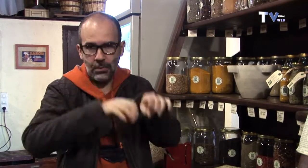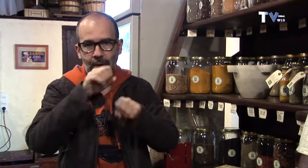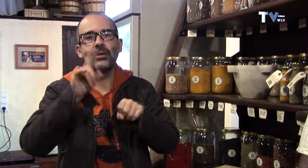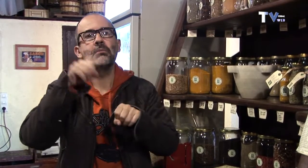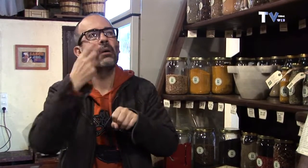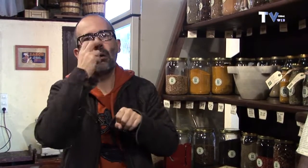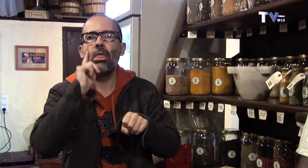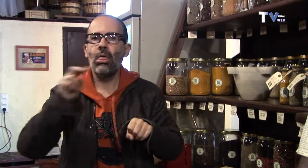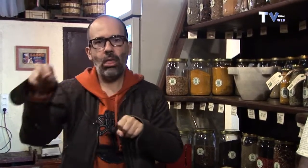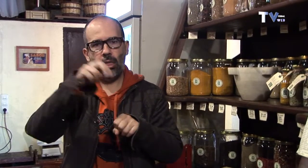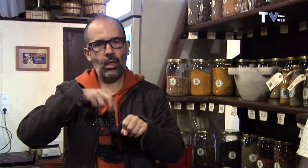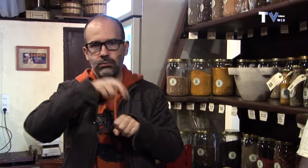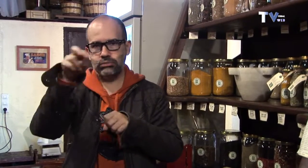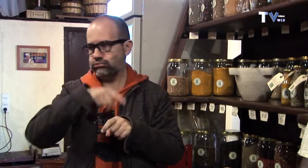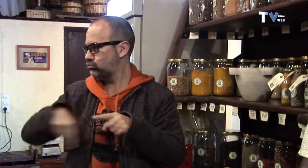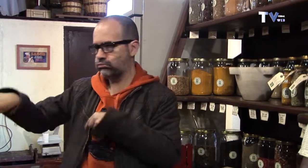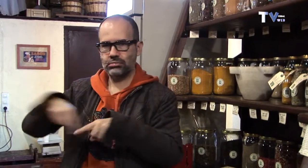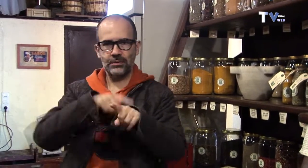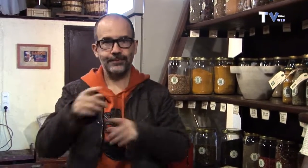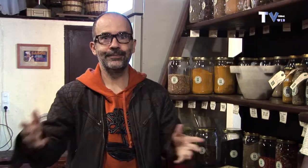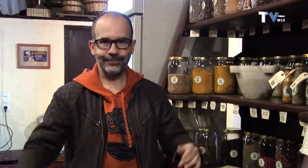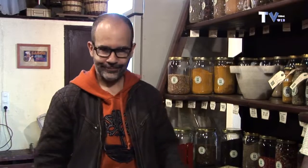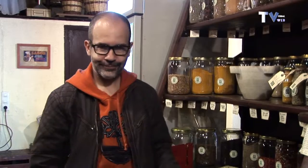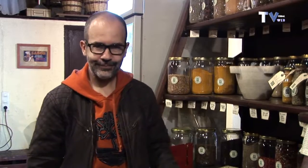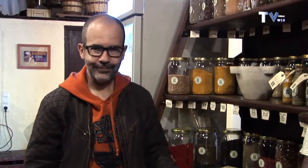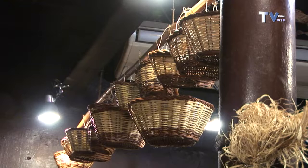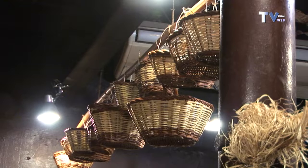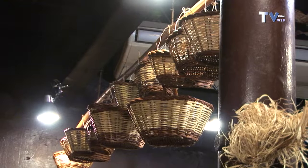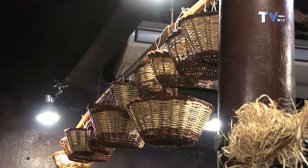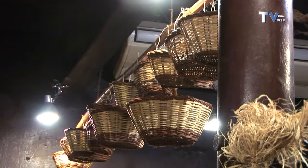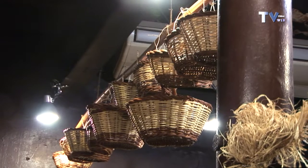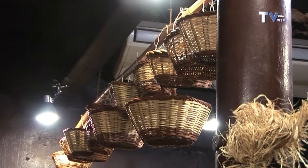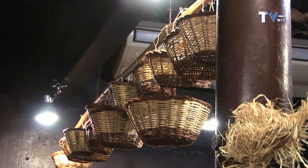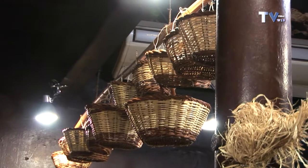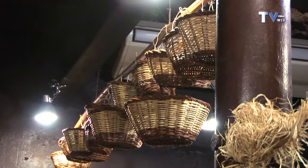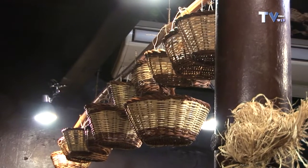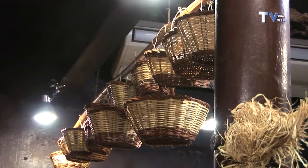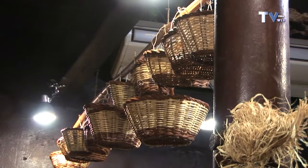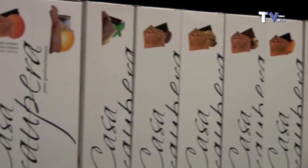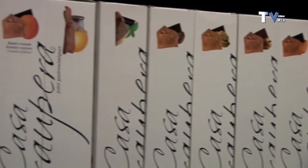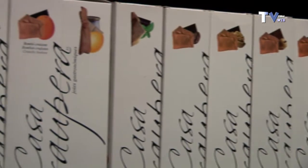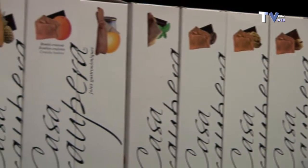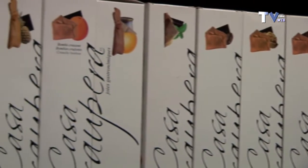Los extranjeros son más curiosos, algunos compran y otros solo entran por curiosidad.